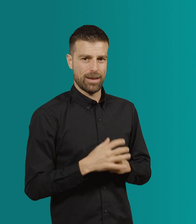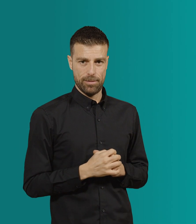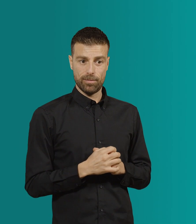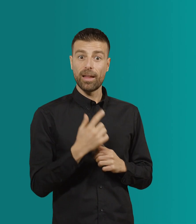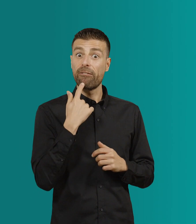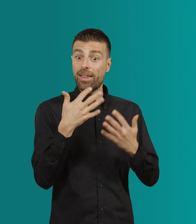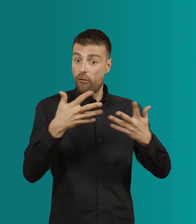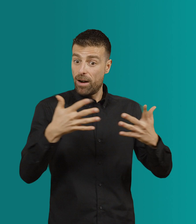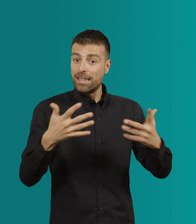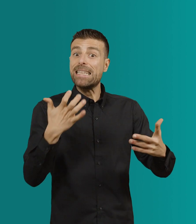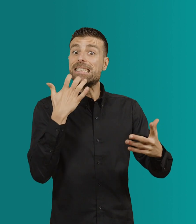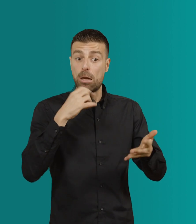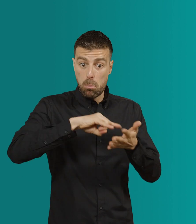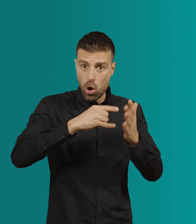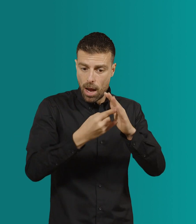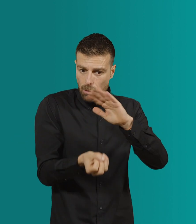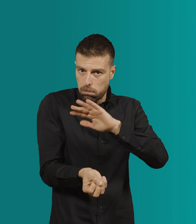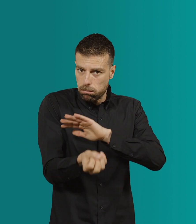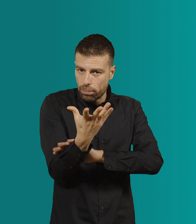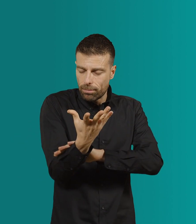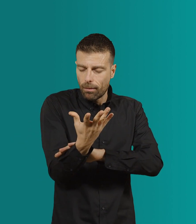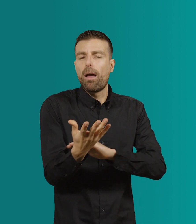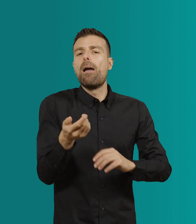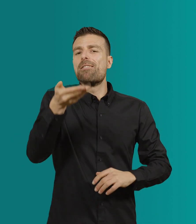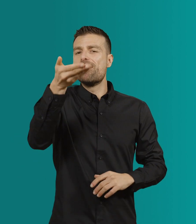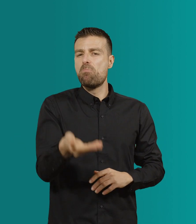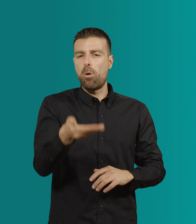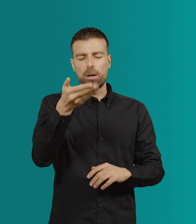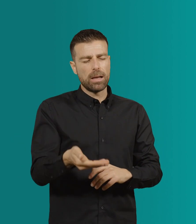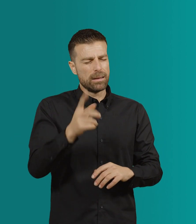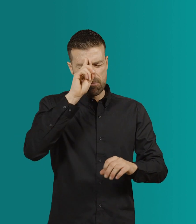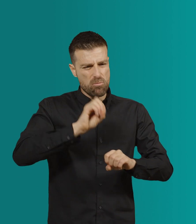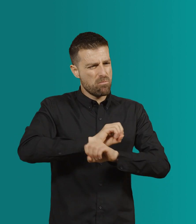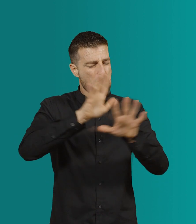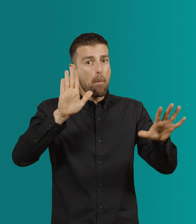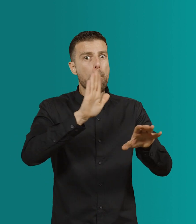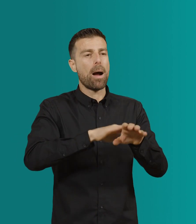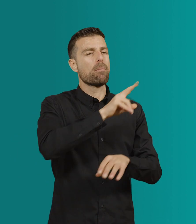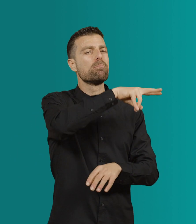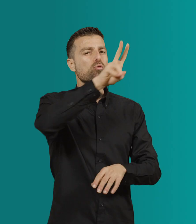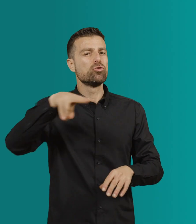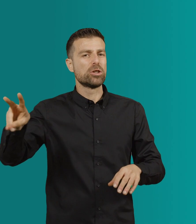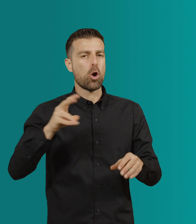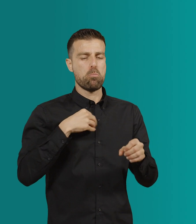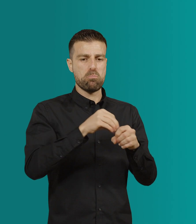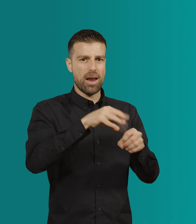"De realizarse este proyecto se habría llegado a crear algo importante y decisivo para el Museo de Vilafranca;